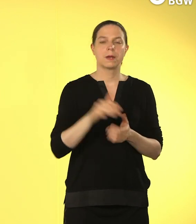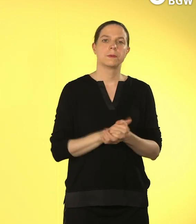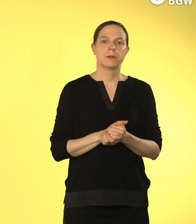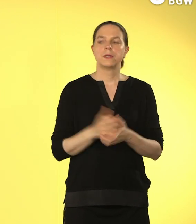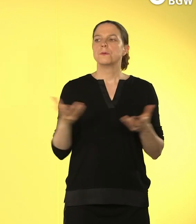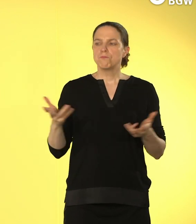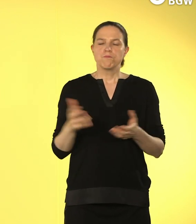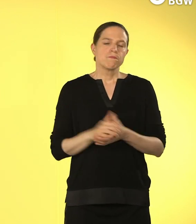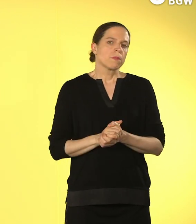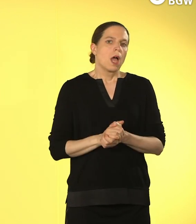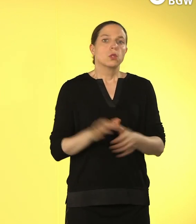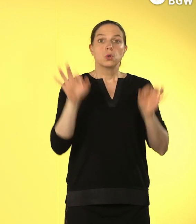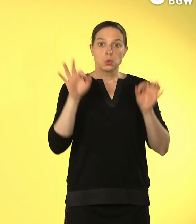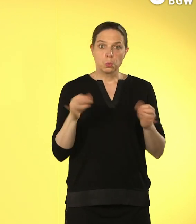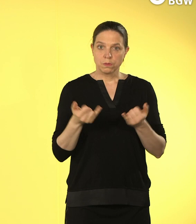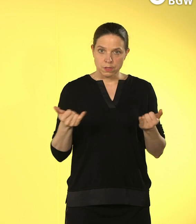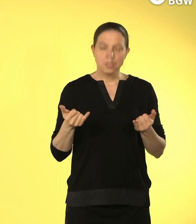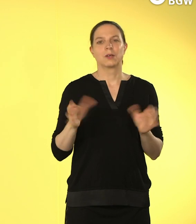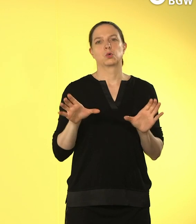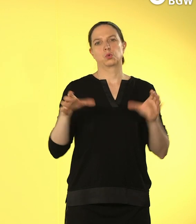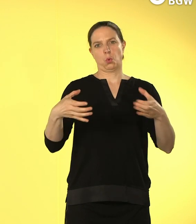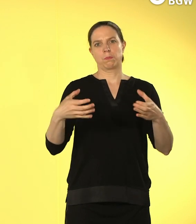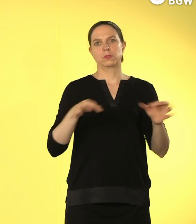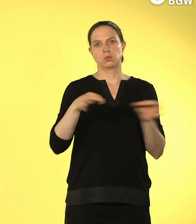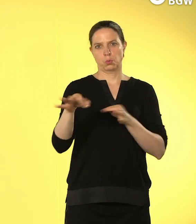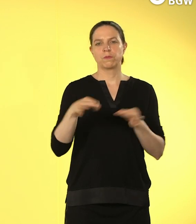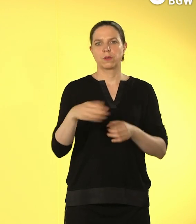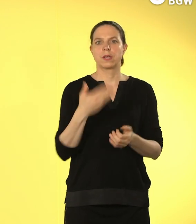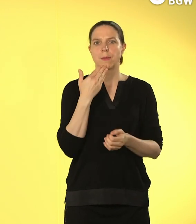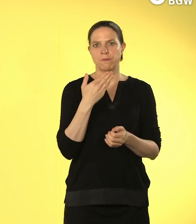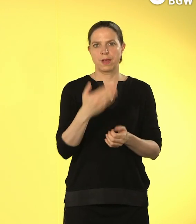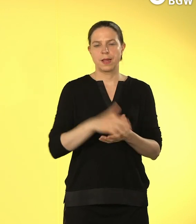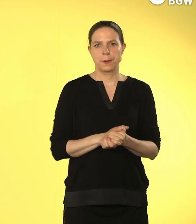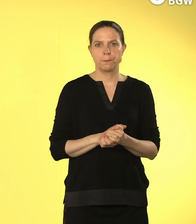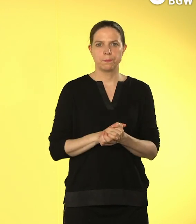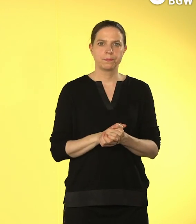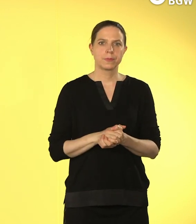Gut ist es, so was immer in der Gruppe zu üben. Dabei zu berücksichtigen,